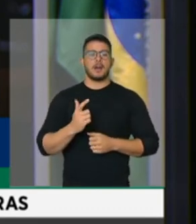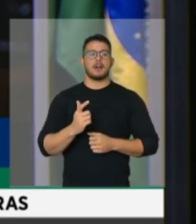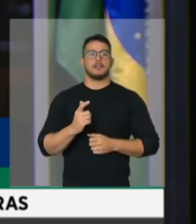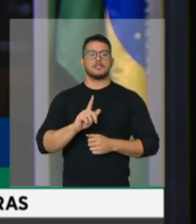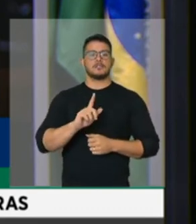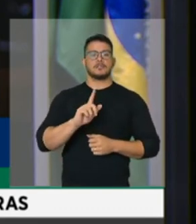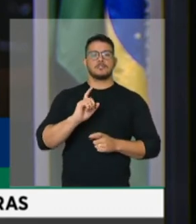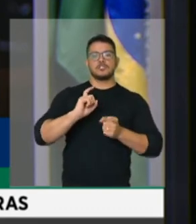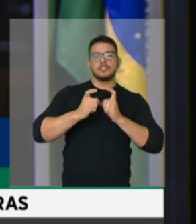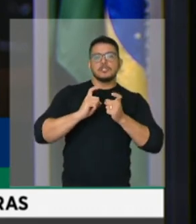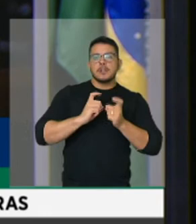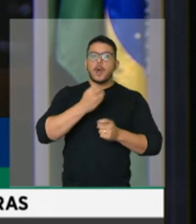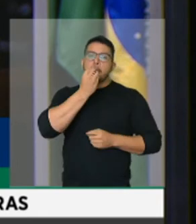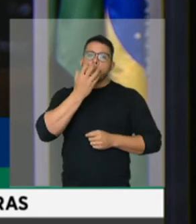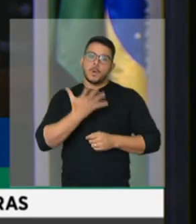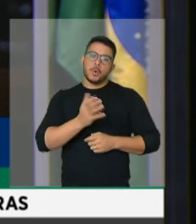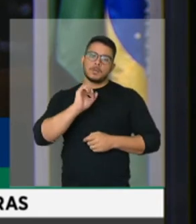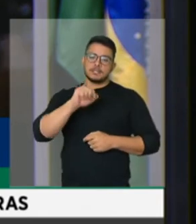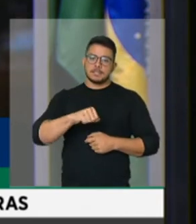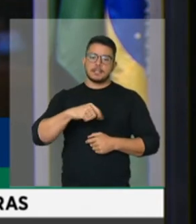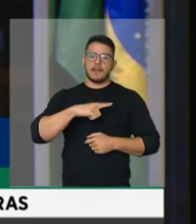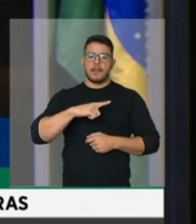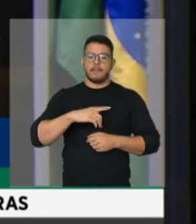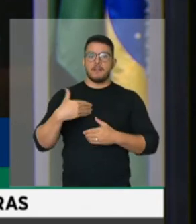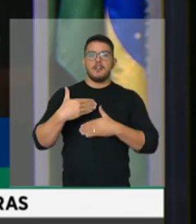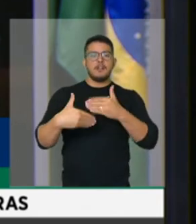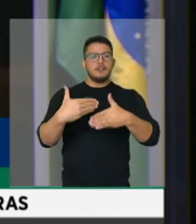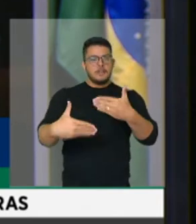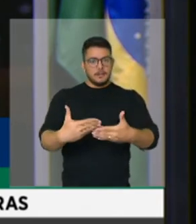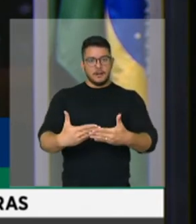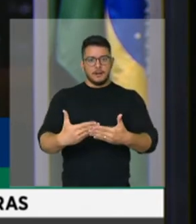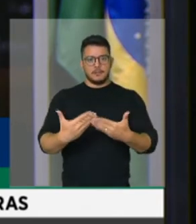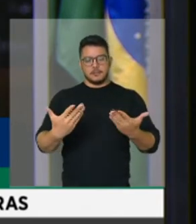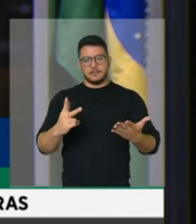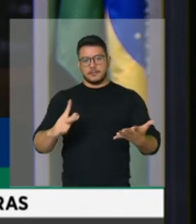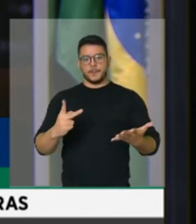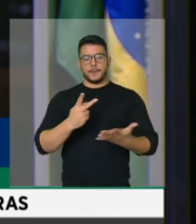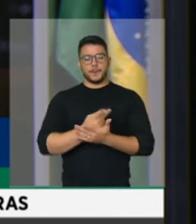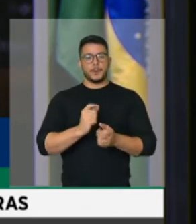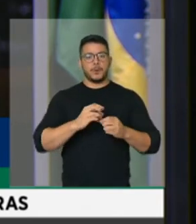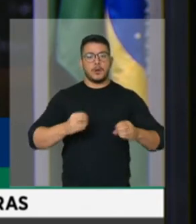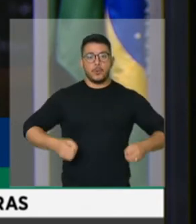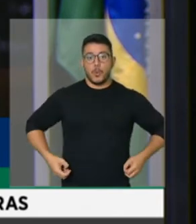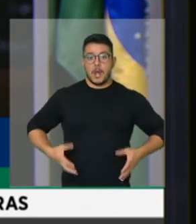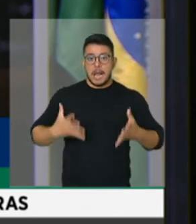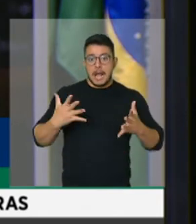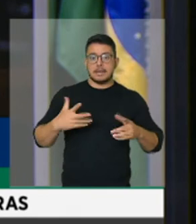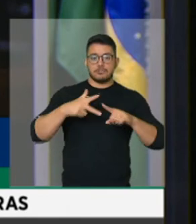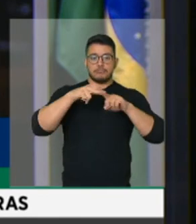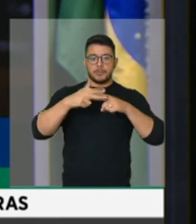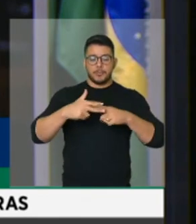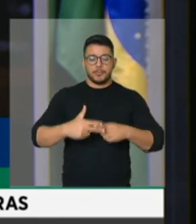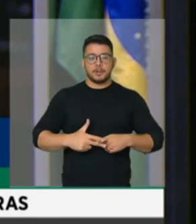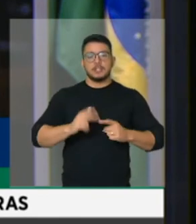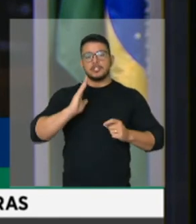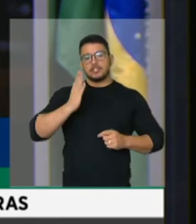PARTICIPAÇÃO DA EMPRESA NO MERCADO TEM CAÍDO GRADATIVAMENTE RESULTADO LIMITAÇÕES EM SUA CAPACIDADE DE INVESTIMENTO GESTÃO DA RECEITA DA EMPRESA MOSTROU